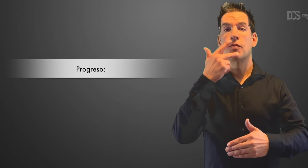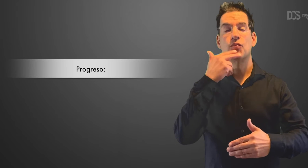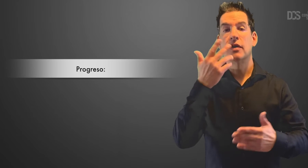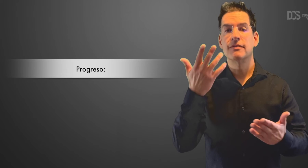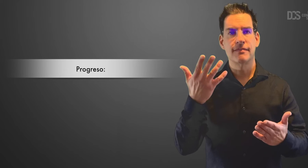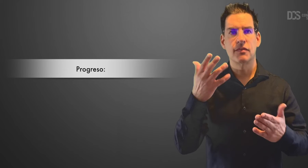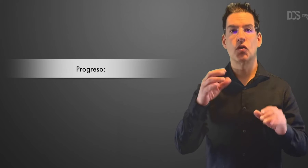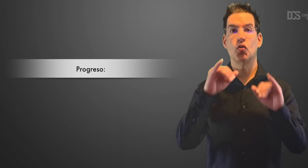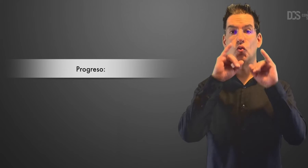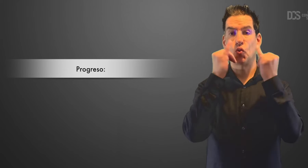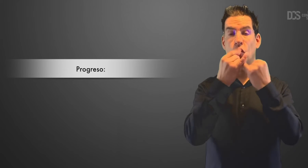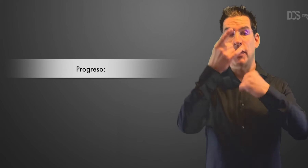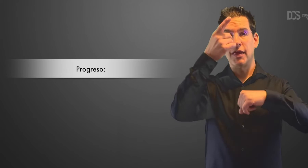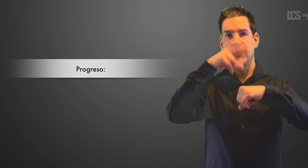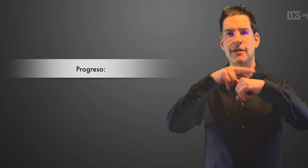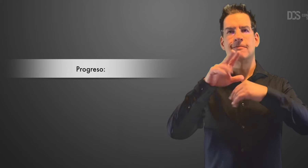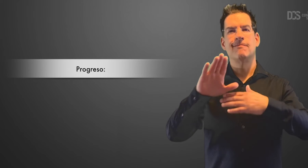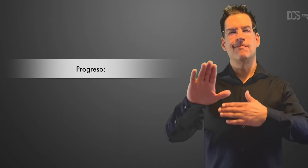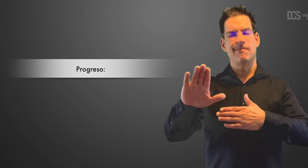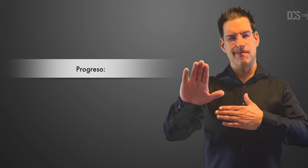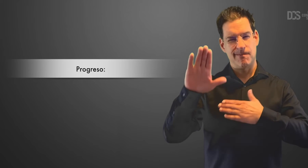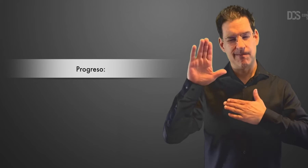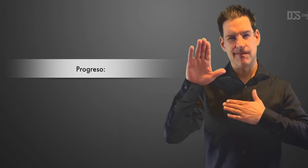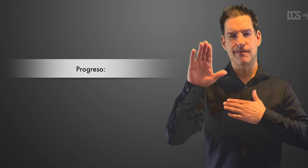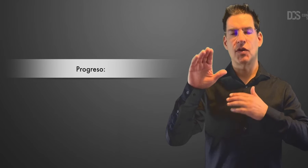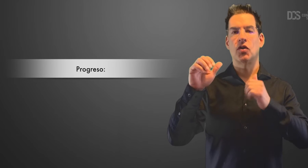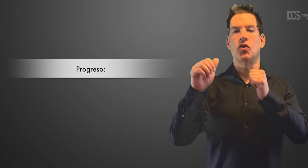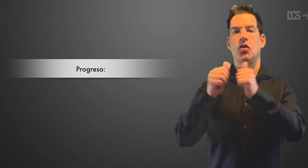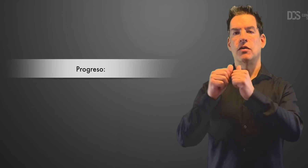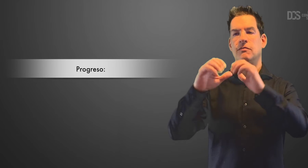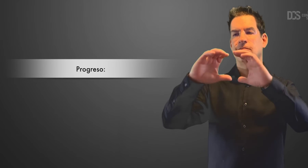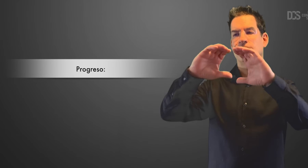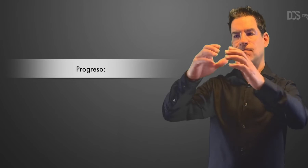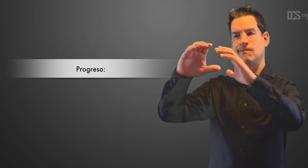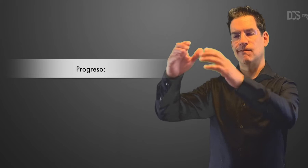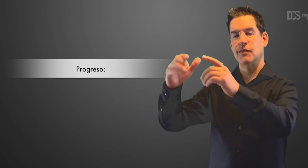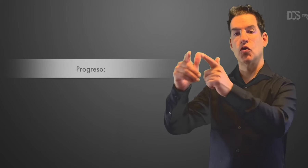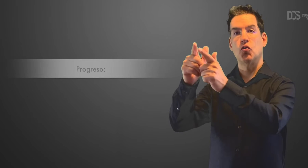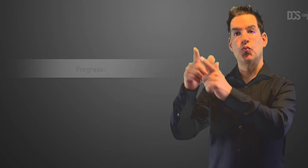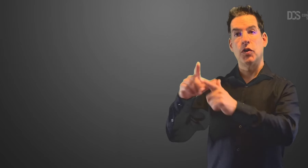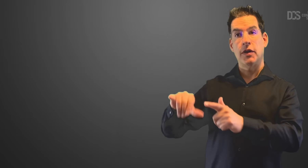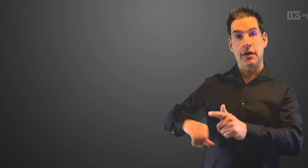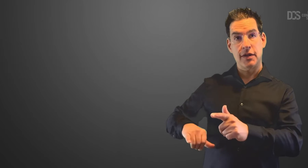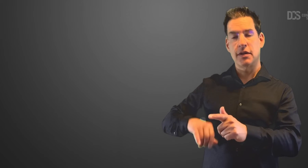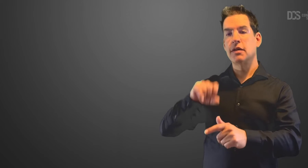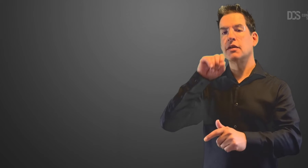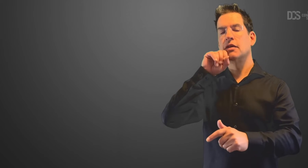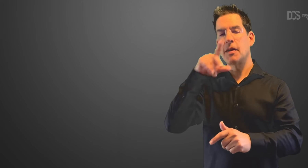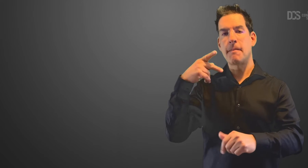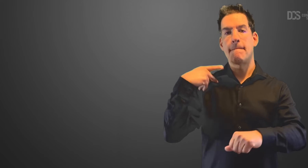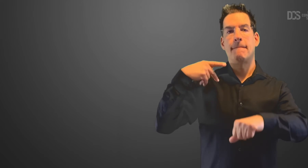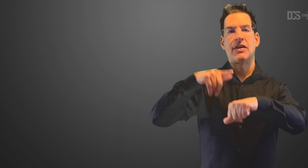Progreso: La Junta Directiva se ha comprometido con los grupos de interés y con el personal